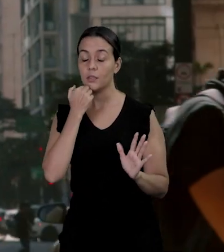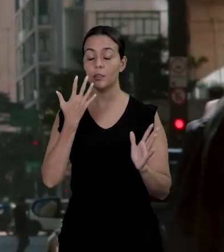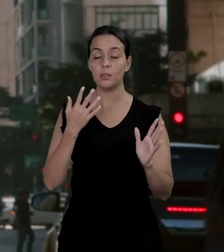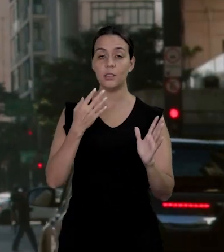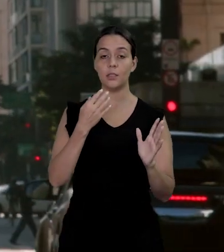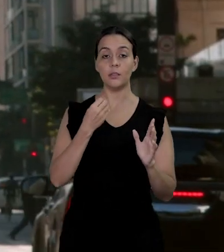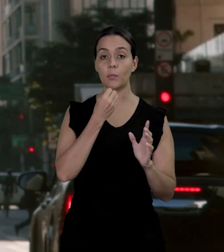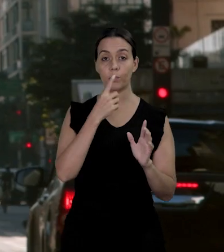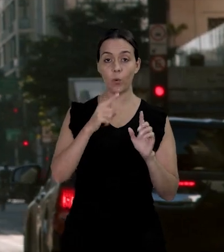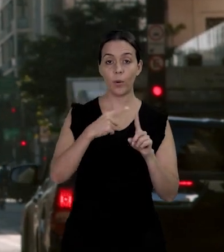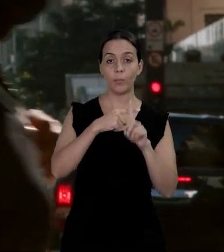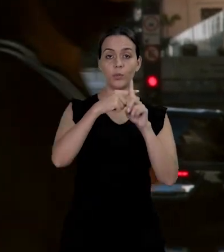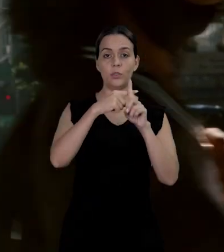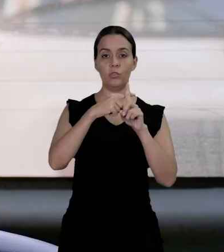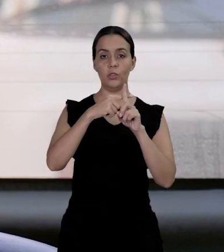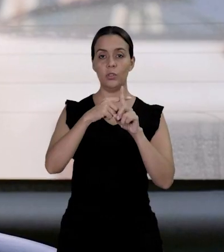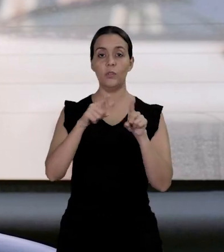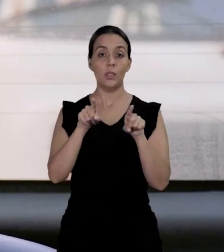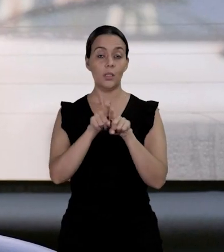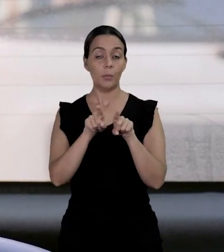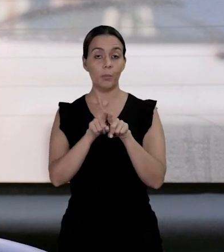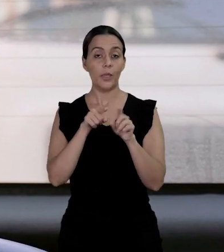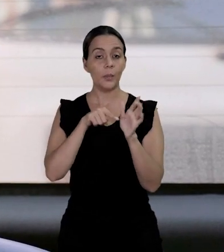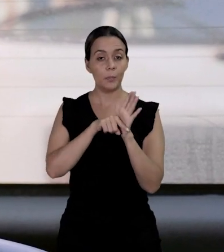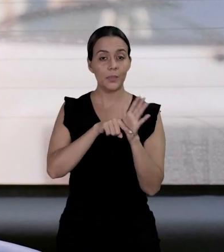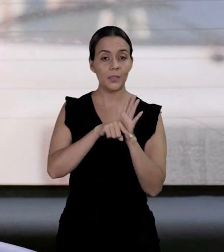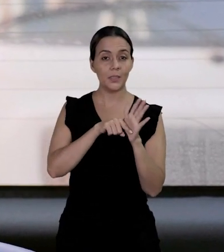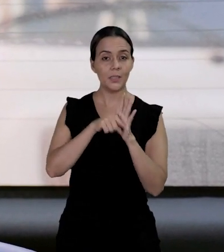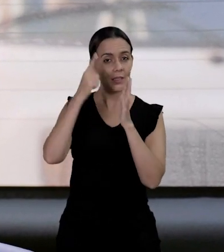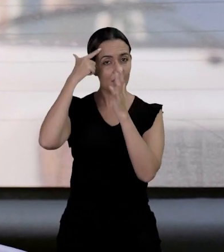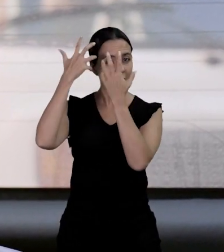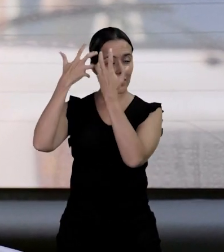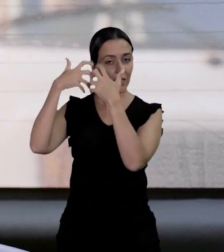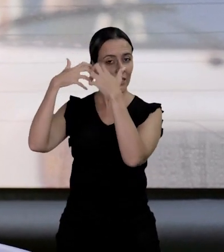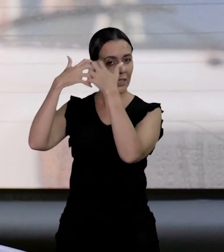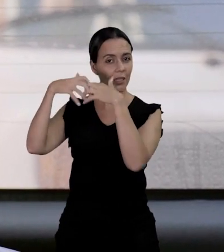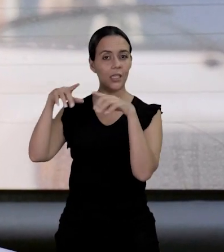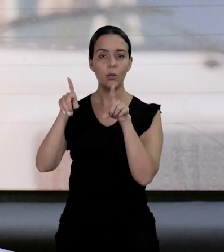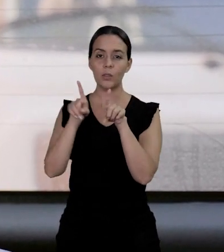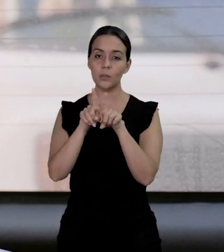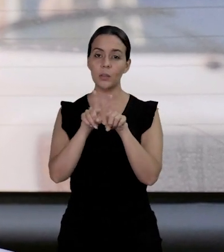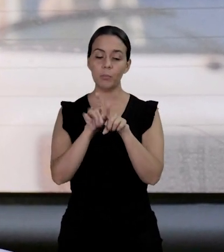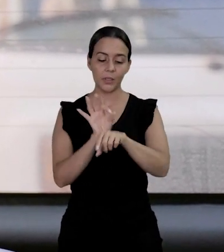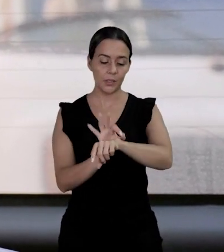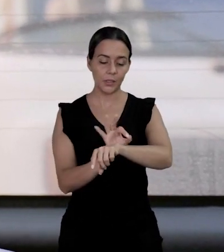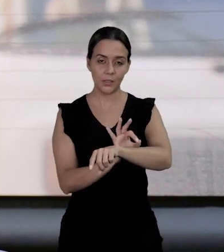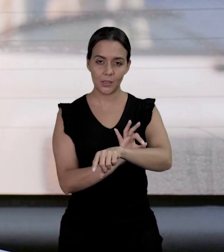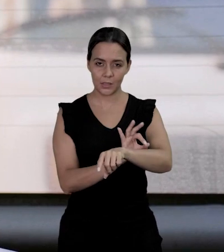neurocientistas ou cientistas ligados à fisiologia celular, por exemplo,